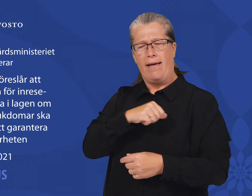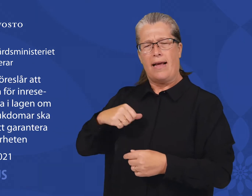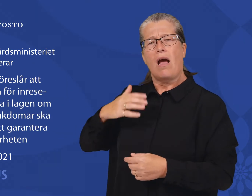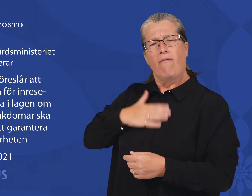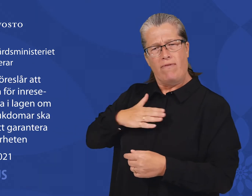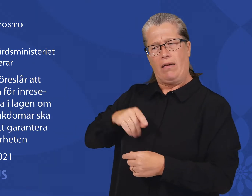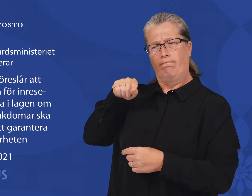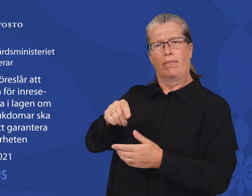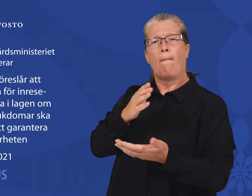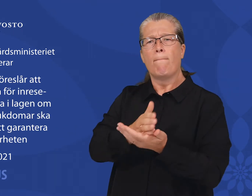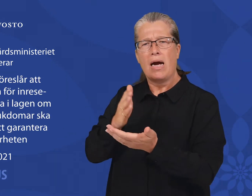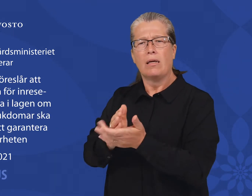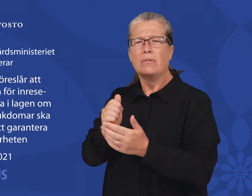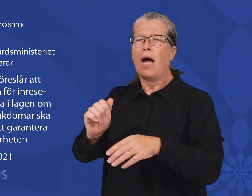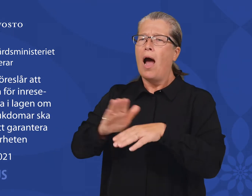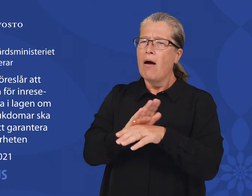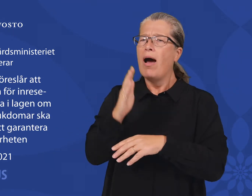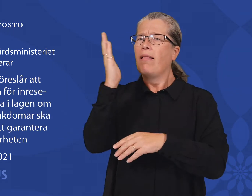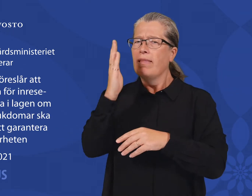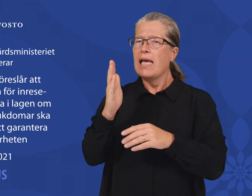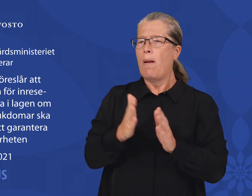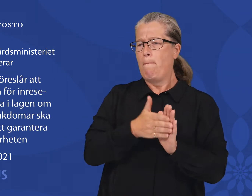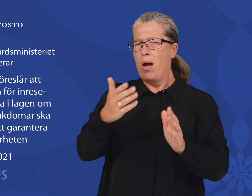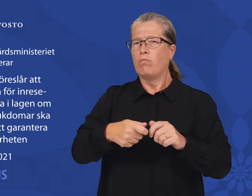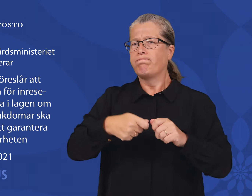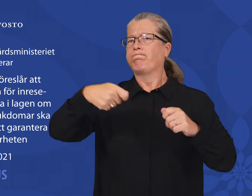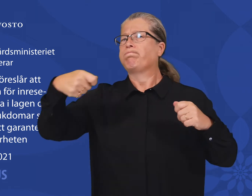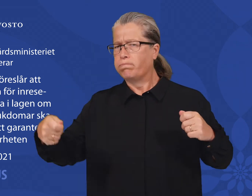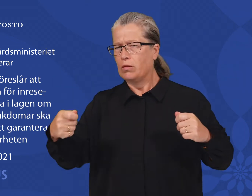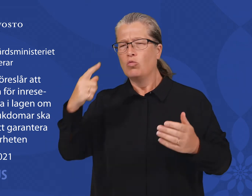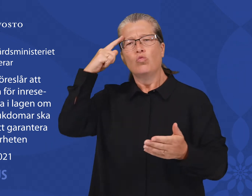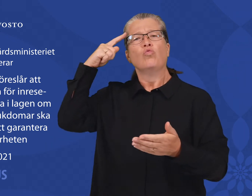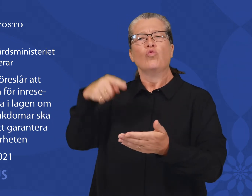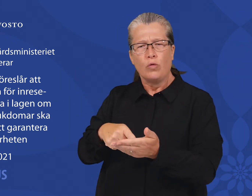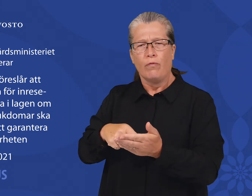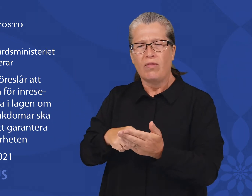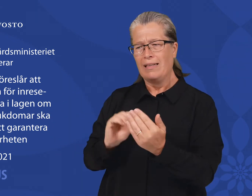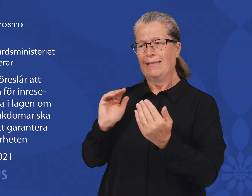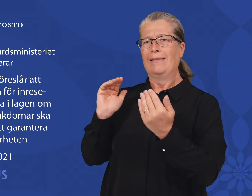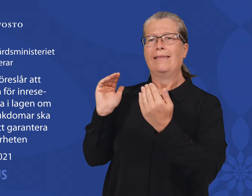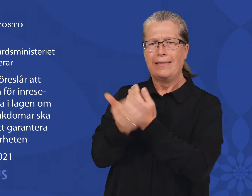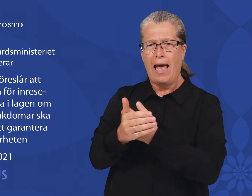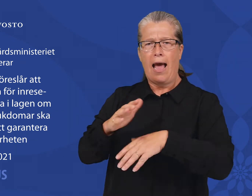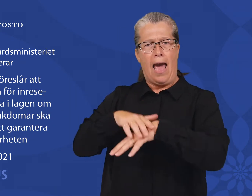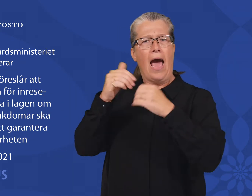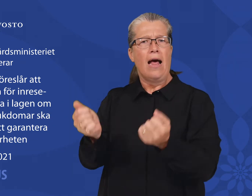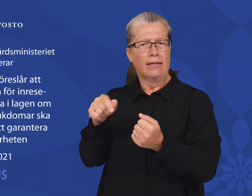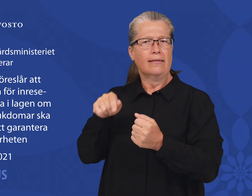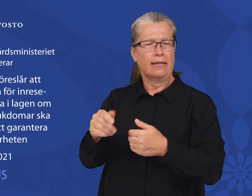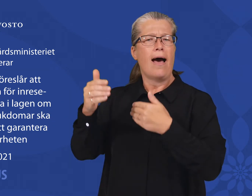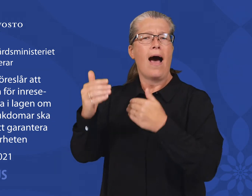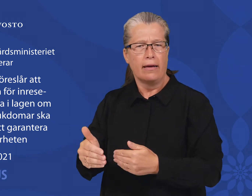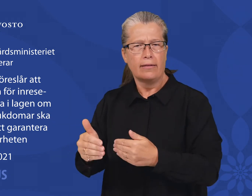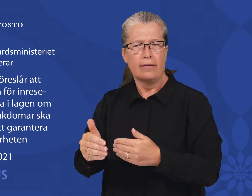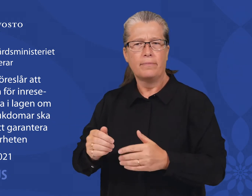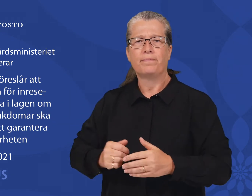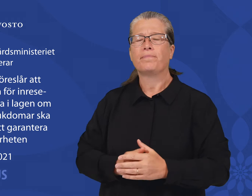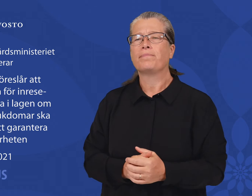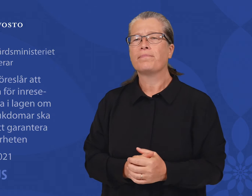smittsamma sjukdomar ska förlängas för att garantera hälsosäkerheten.